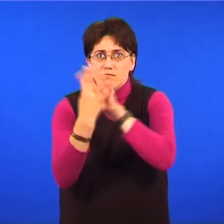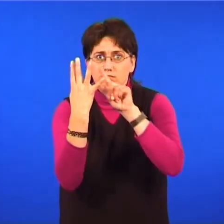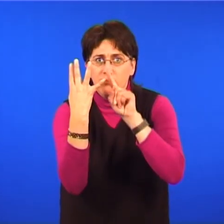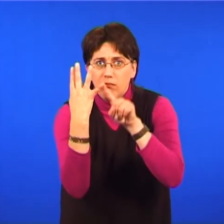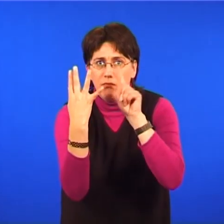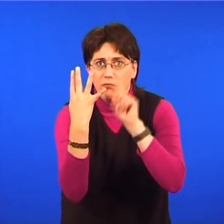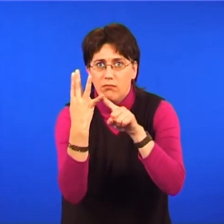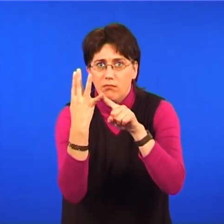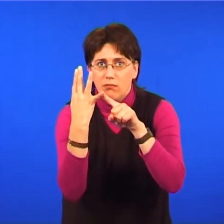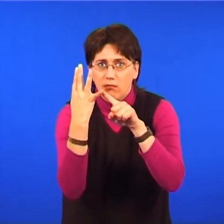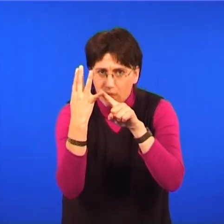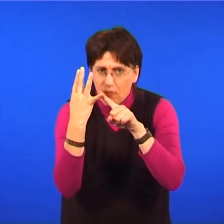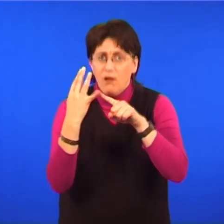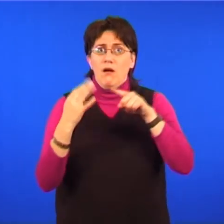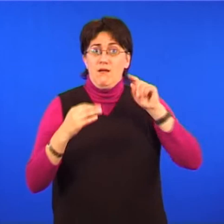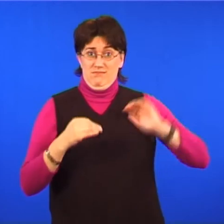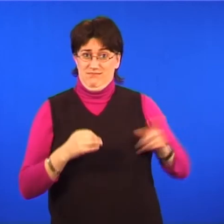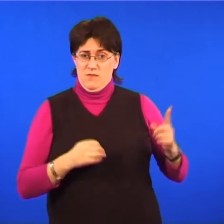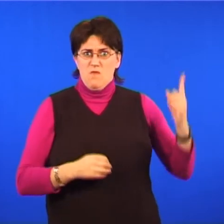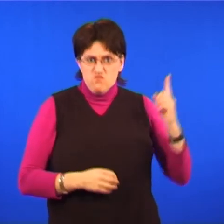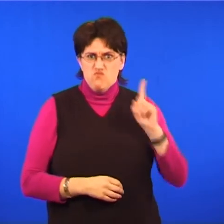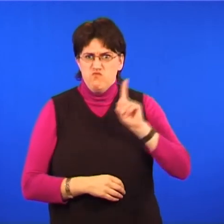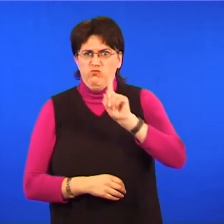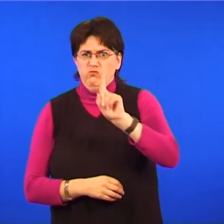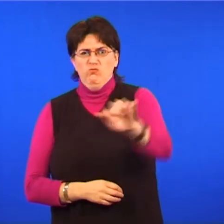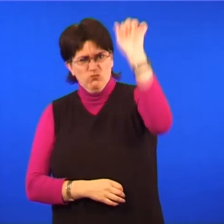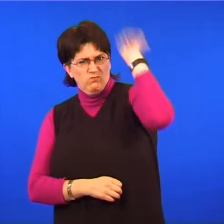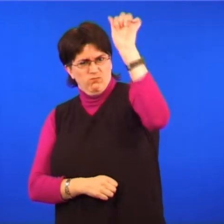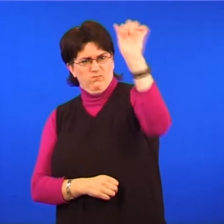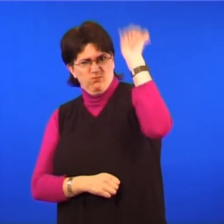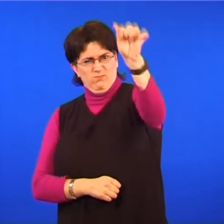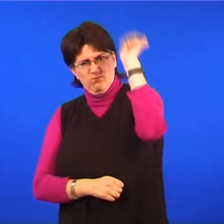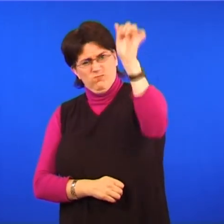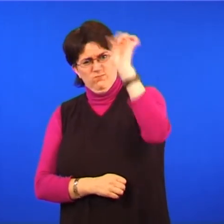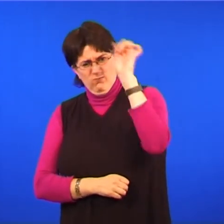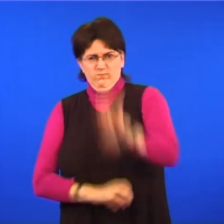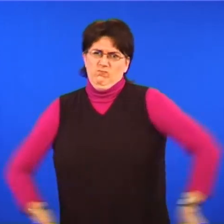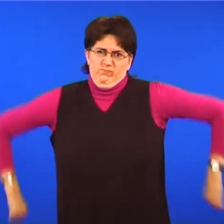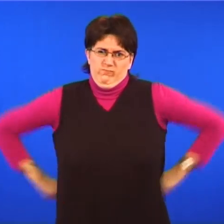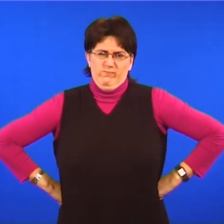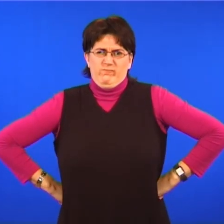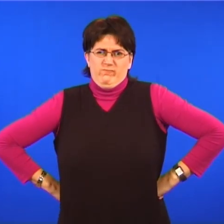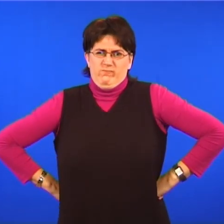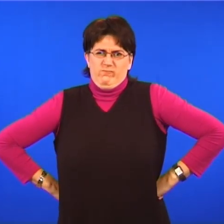Í fjórða sinn knúði kerling á dyrnar.